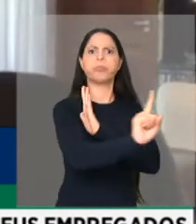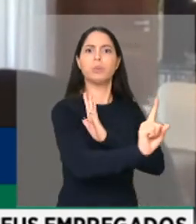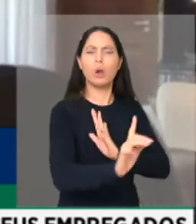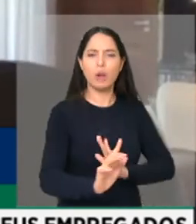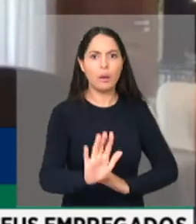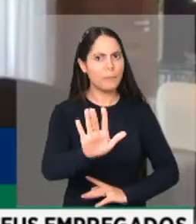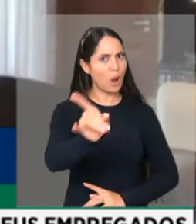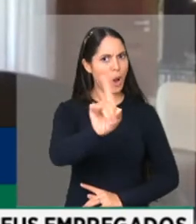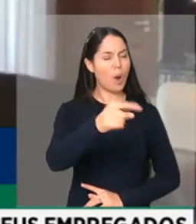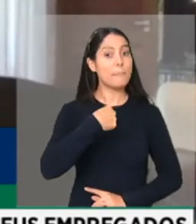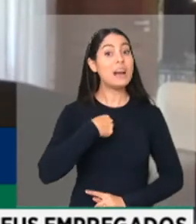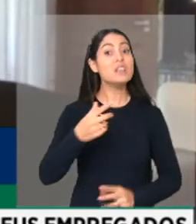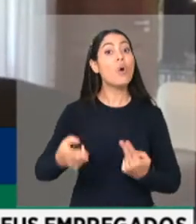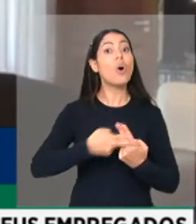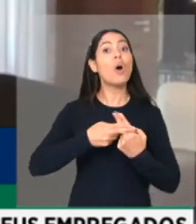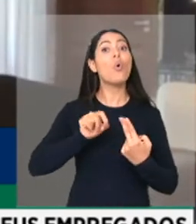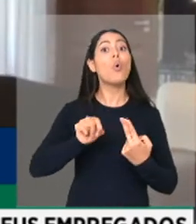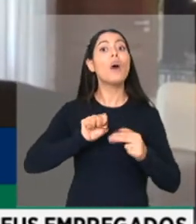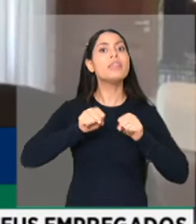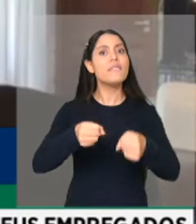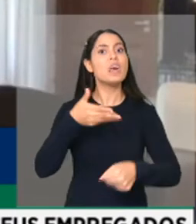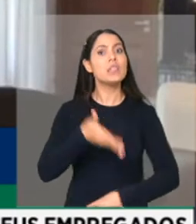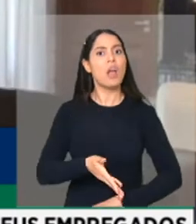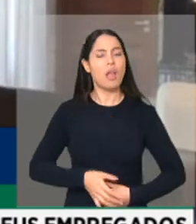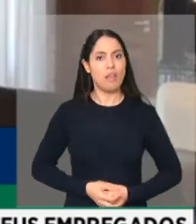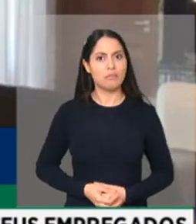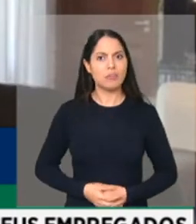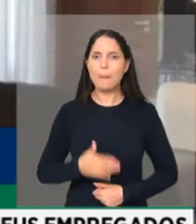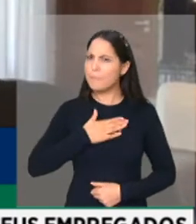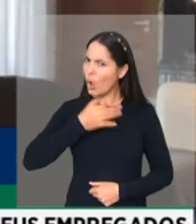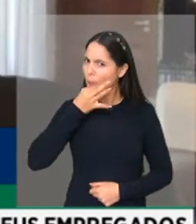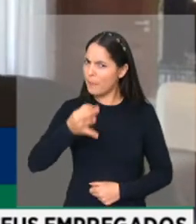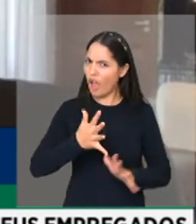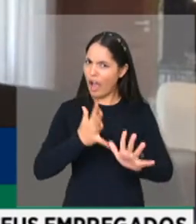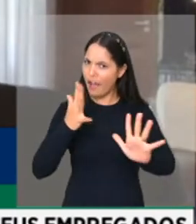VULNERÁVEIS, MAS EU QUERO DEFENDER AQUI O SUS, E EU ACHO QUE ESSA FILA DO SUS É